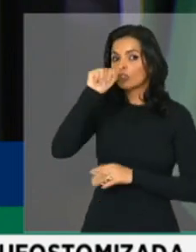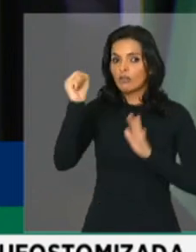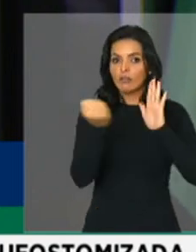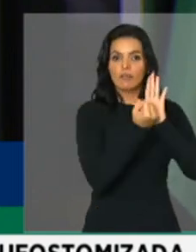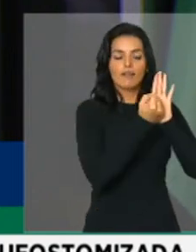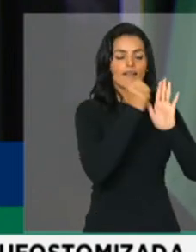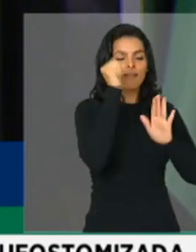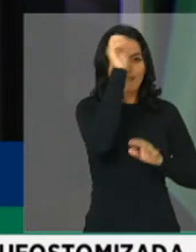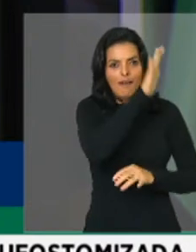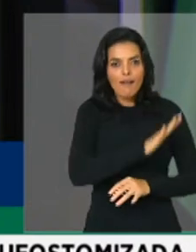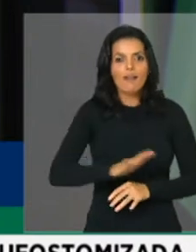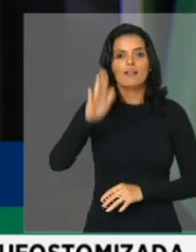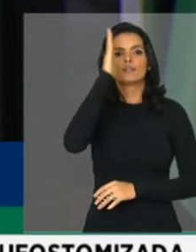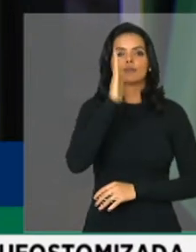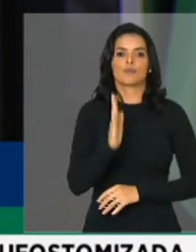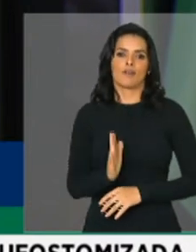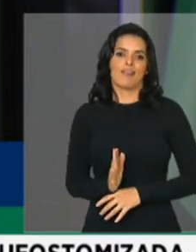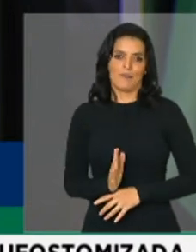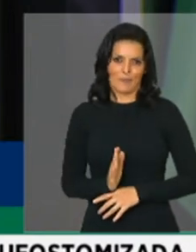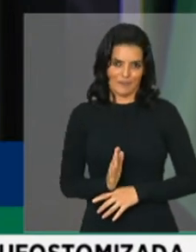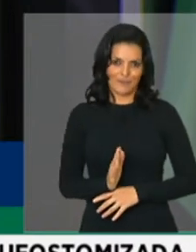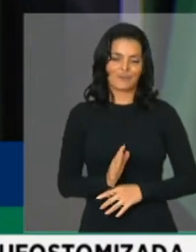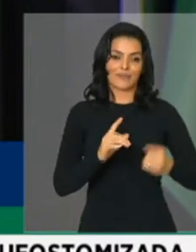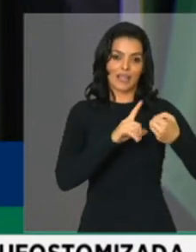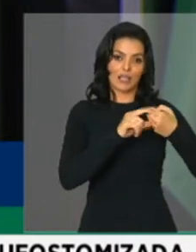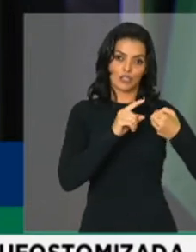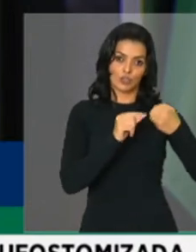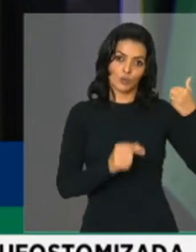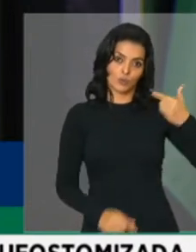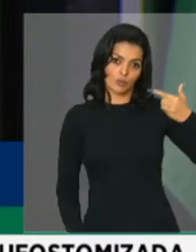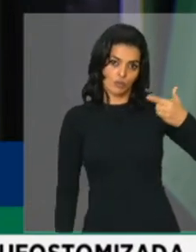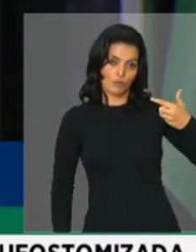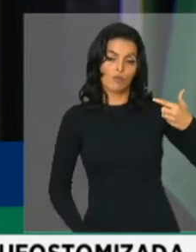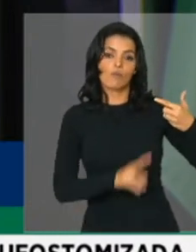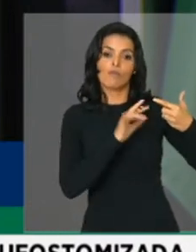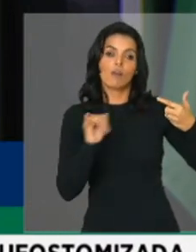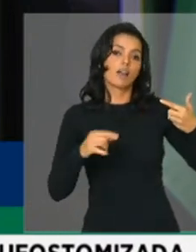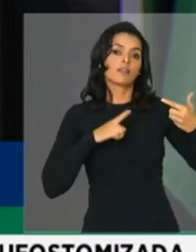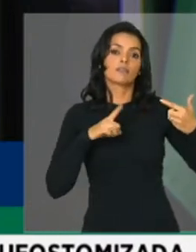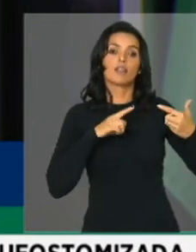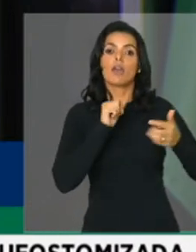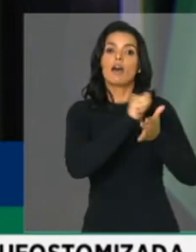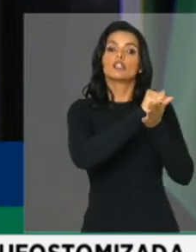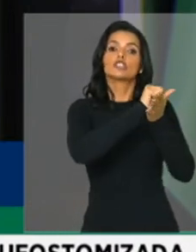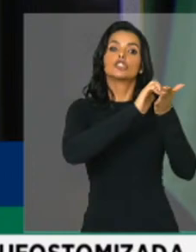NECESSÁRIOS ÀS CRIANÇAS TRAQUEOSTOMIZADAS, DIRECIONADAS AOS PROFISSIONAIS DE SAÚDE, COMUNIDADE ACADÊ MICA, FAMILIARES E POPULAÇÃO EM GERAL. TERCEIRO. ESTA LEI